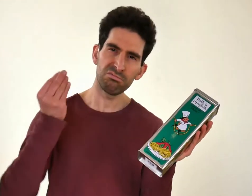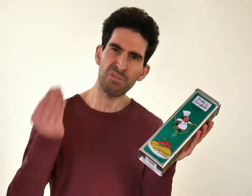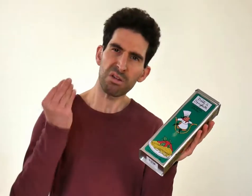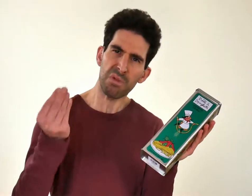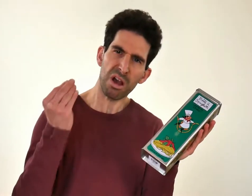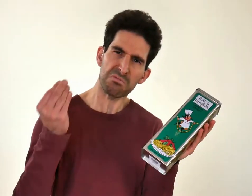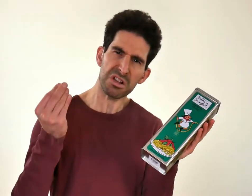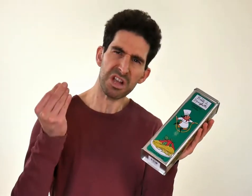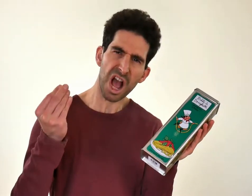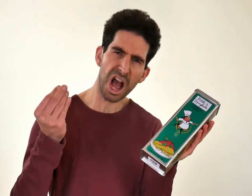Mamma mia !